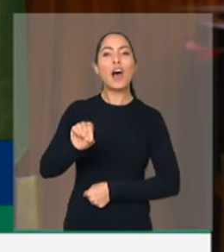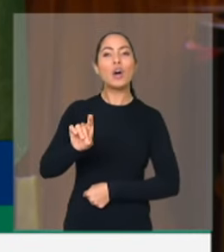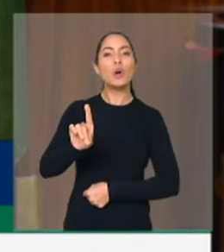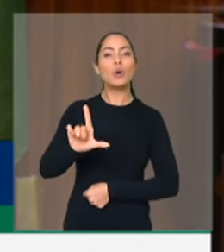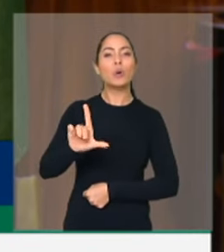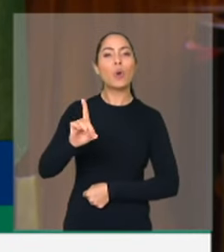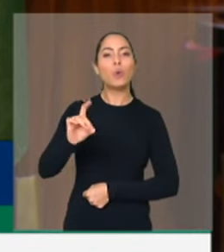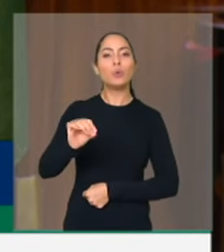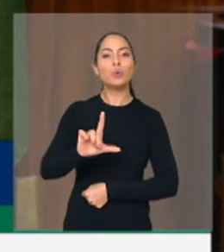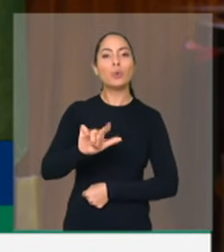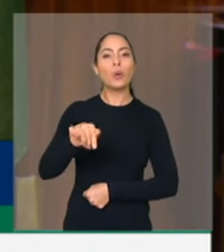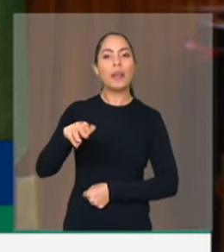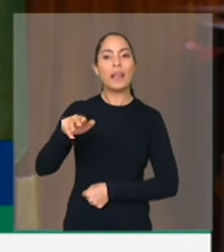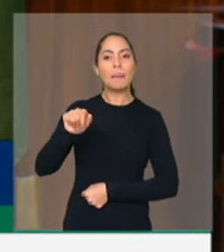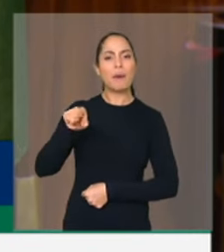DITADURA MILITAR TENDO, INCLUSIVE, SOBREVIVIDO É